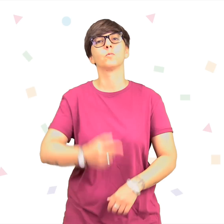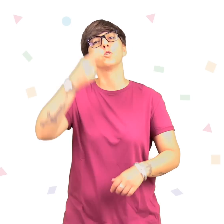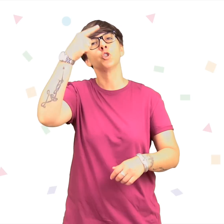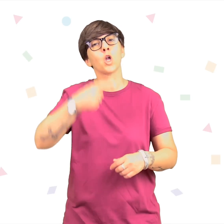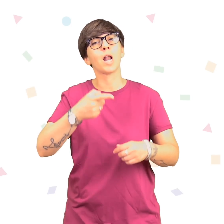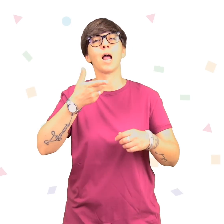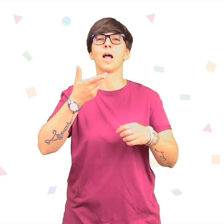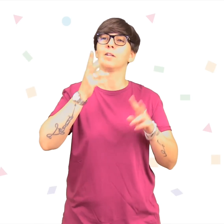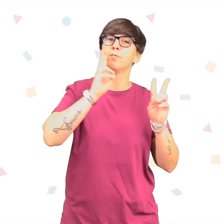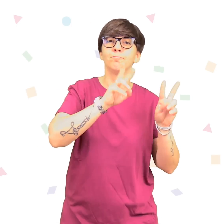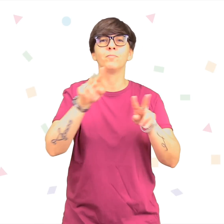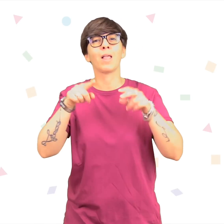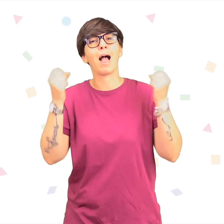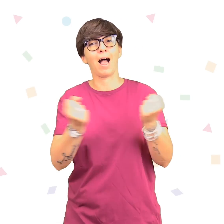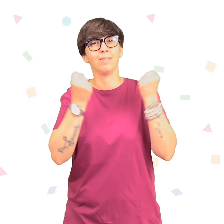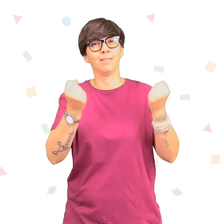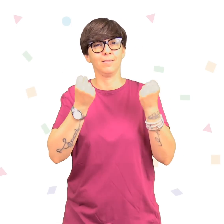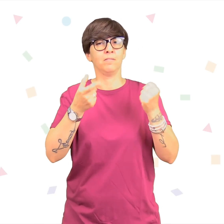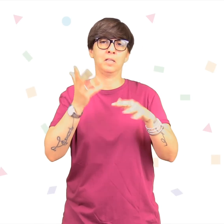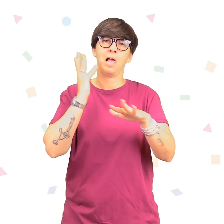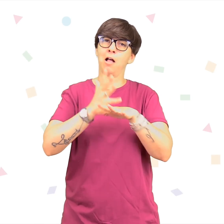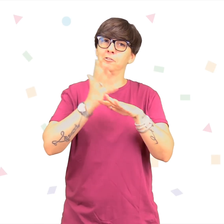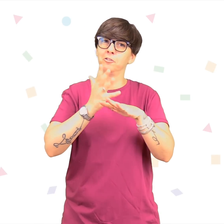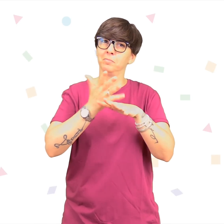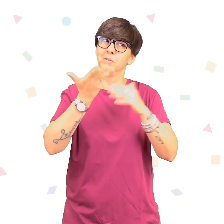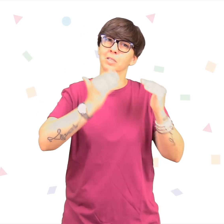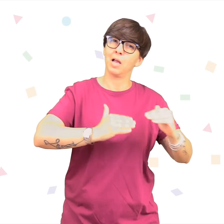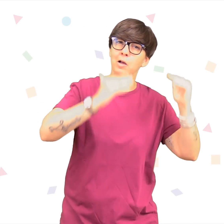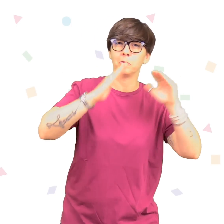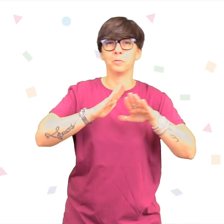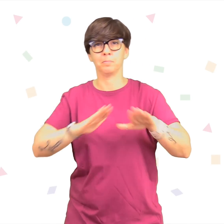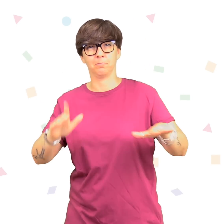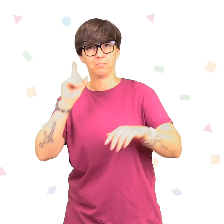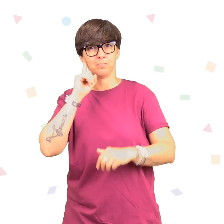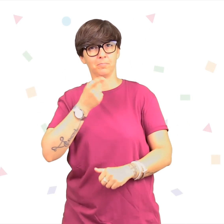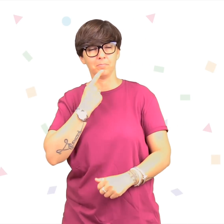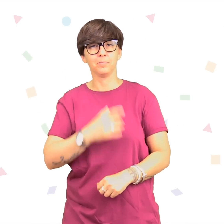Durante la giornata con visite guidate e attività accessibili per adulti e bambini sordi